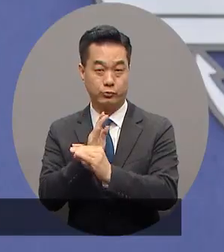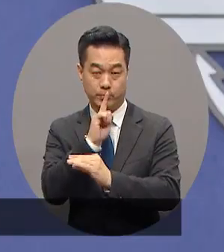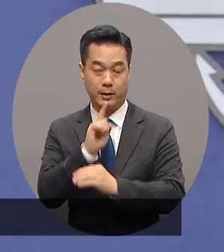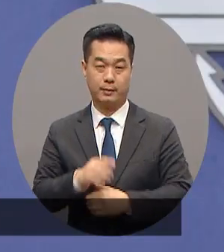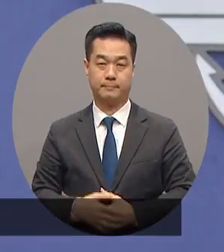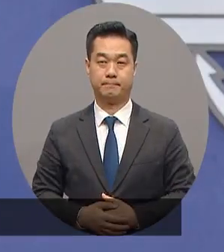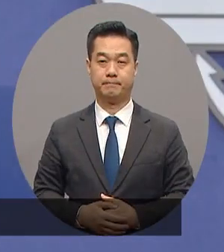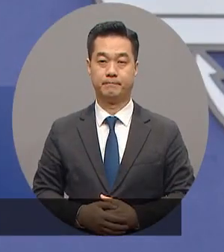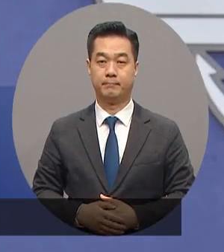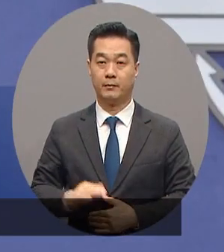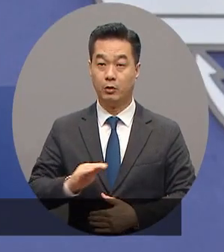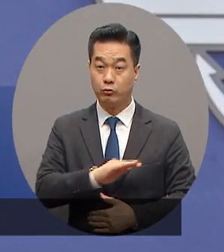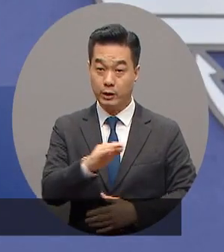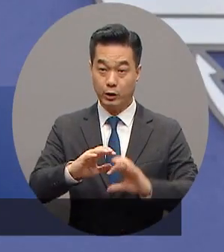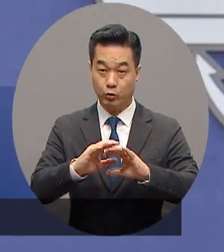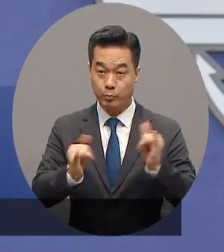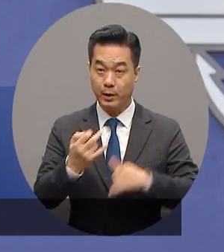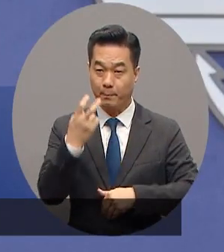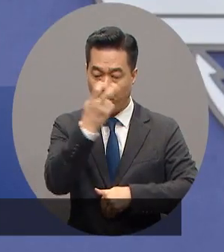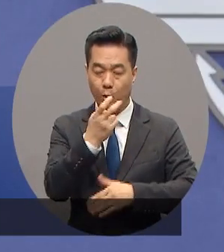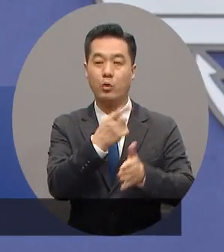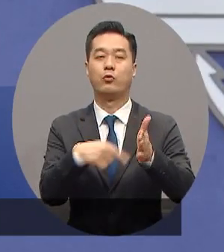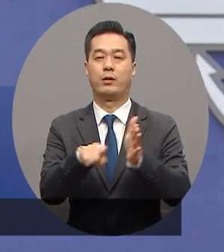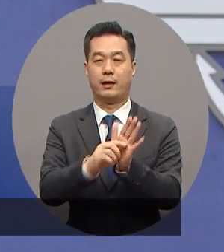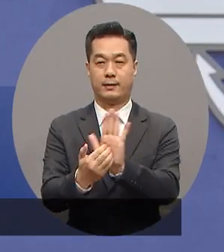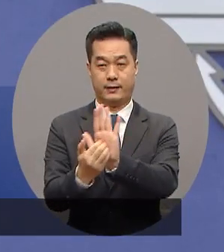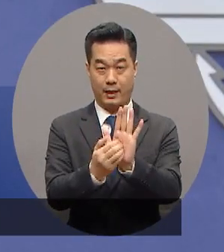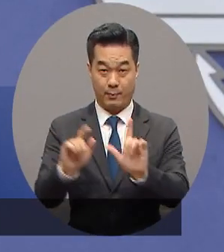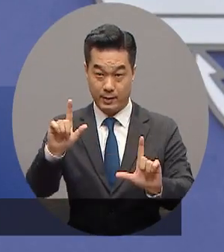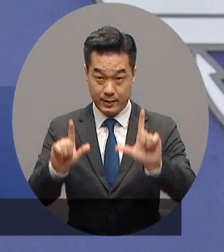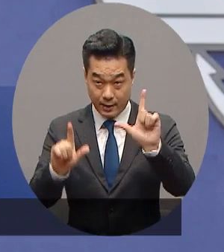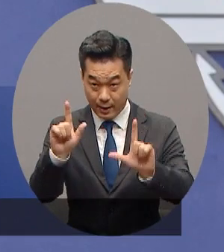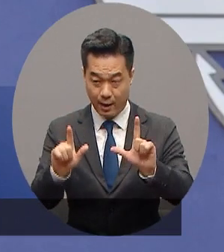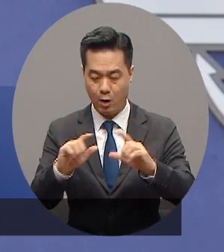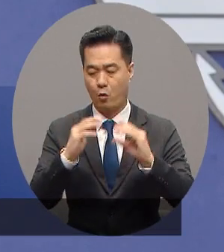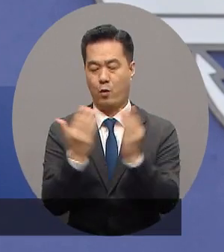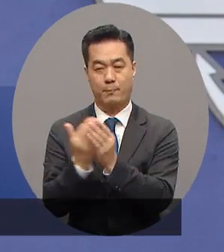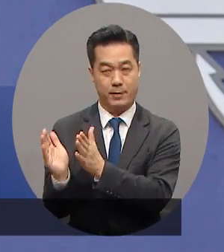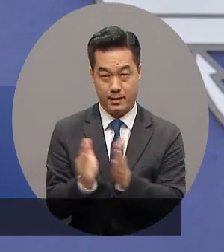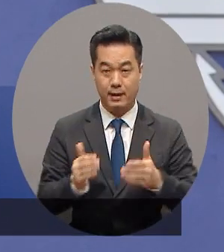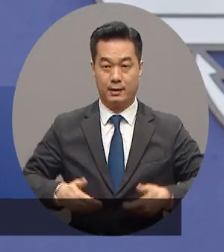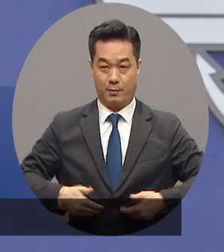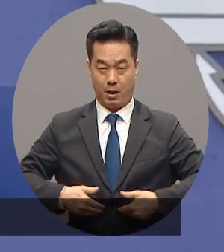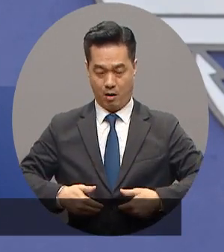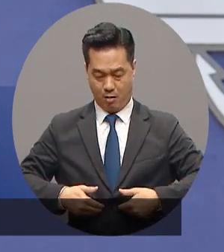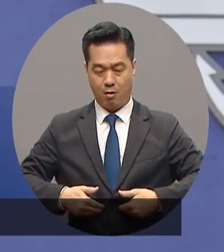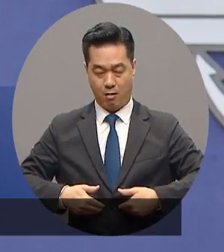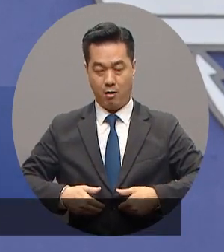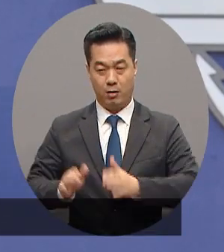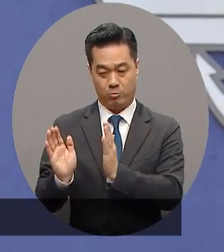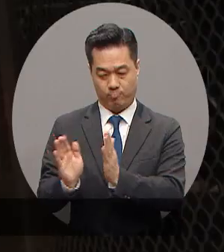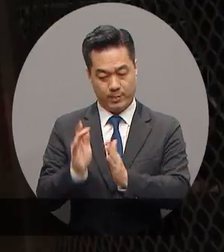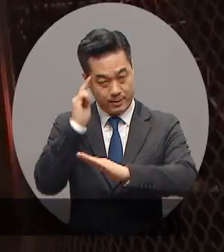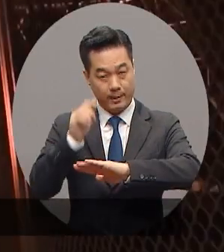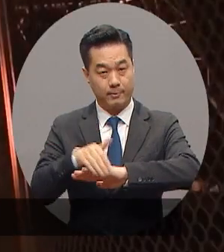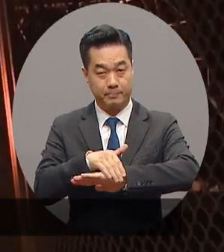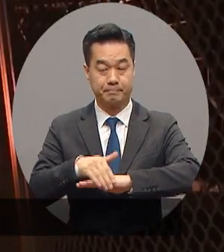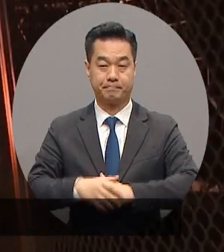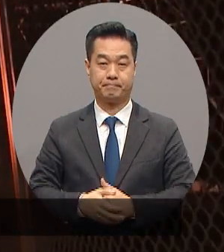있다고 밝혔습니다. (인터뷰) 우리는 국민 보호를 위한 대비태세 완비 차원에서 필요한 조치들을